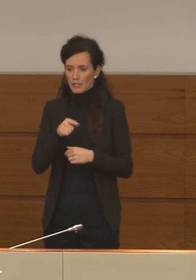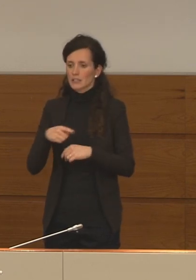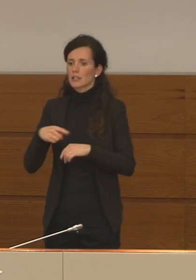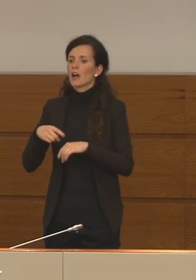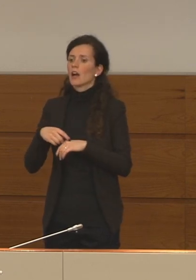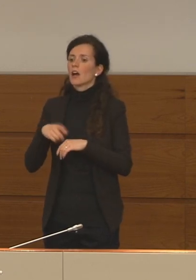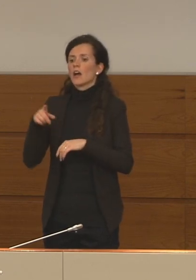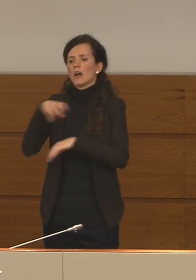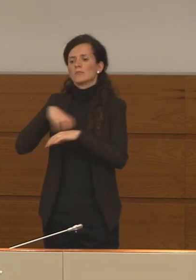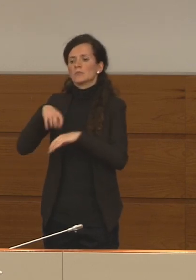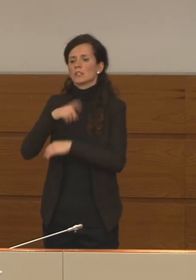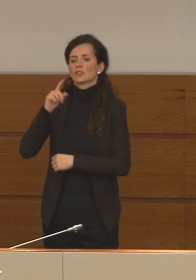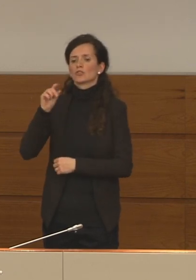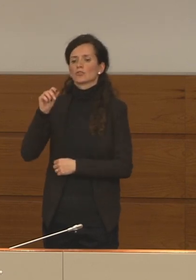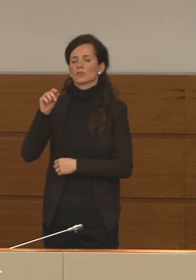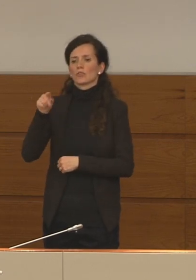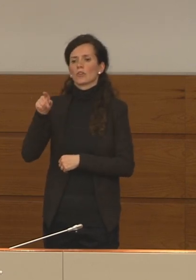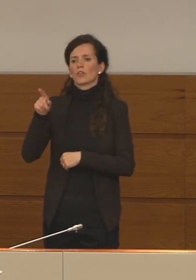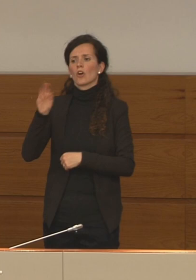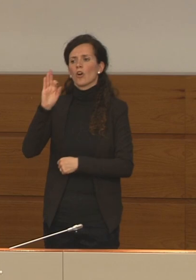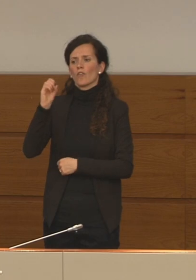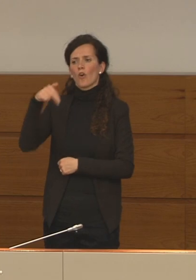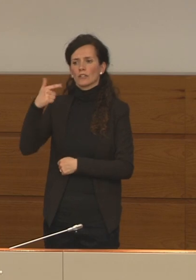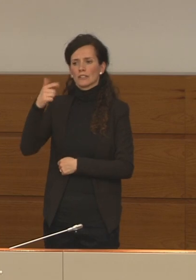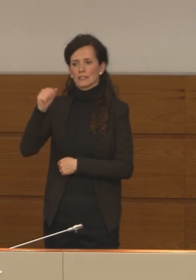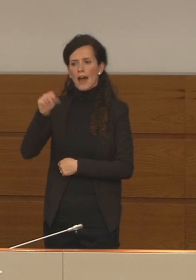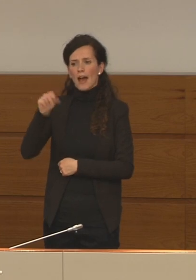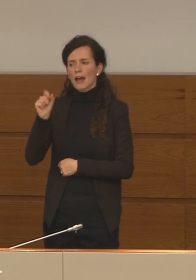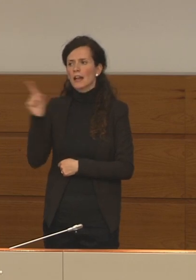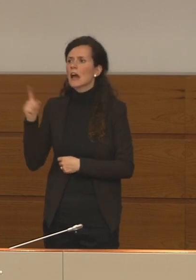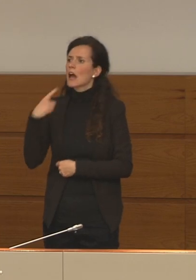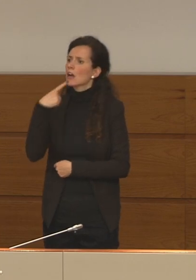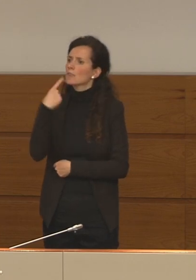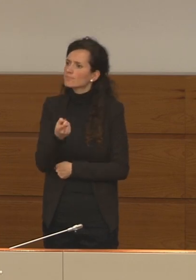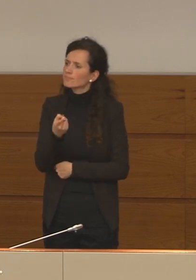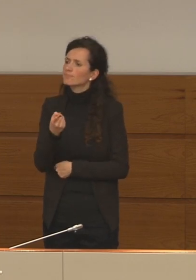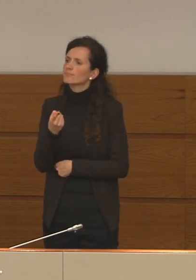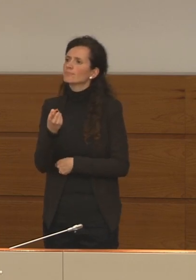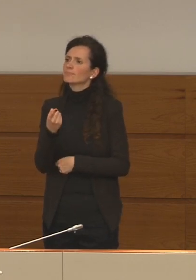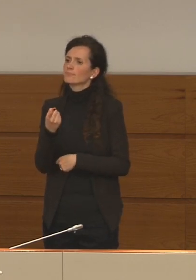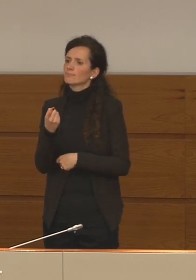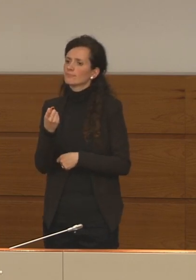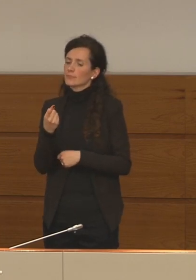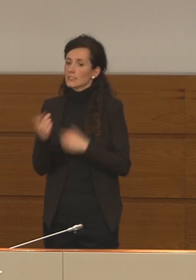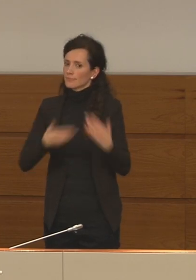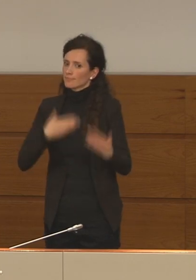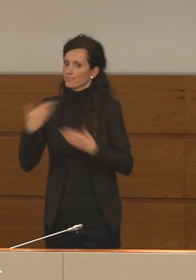chiesto misure più stringenti per la sua regione e molto rapide, vi chiedo